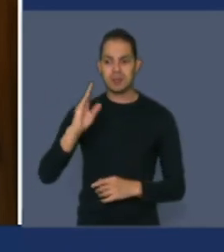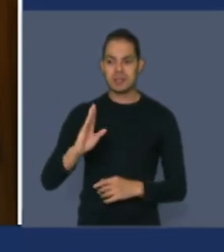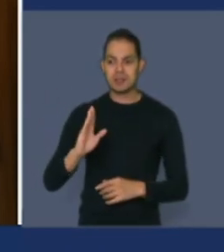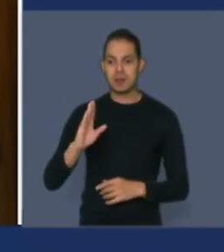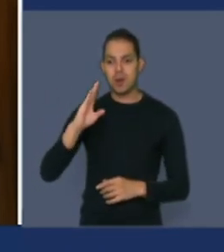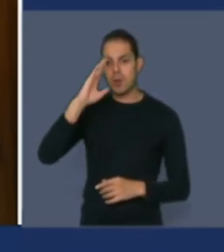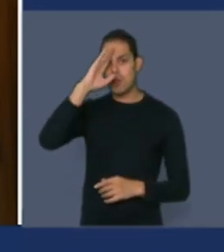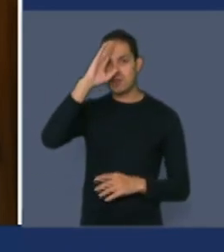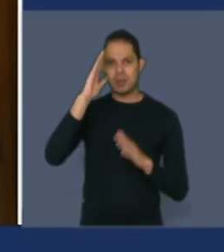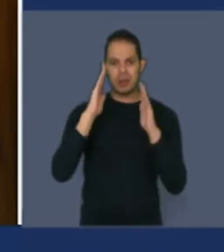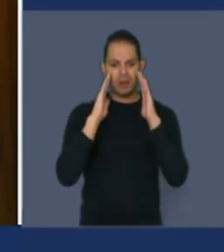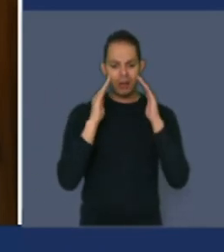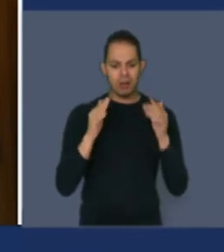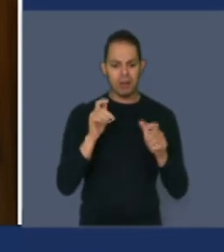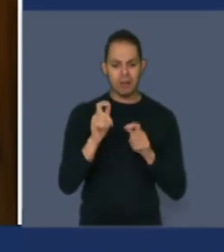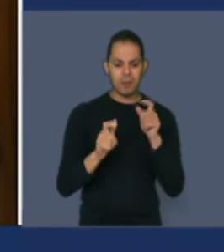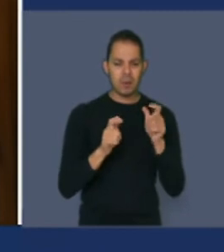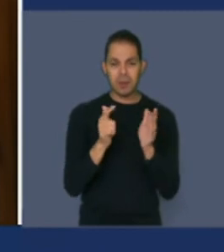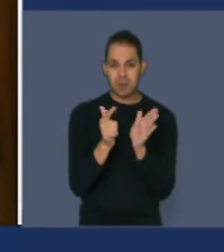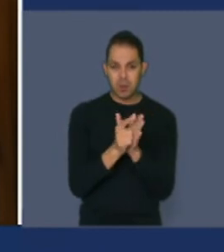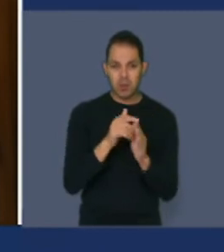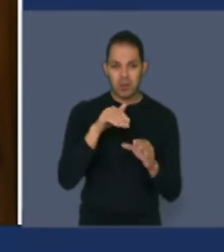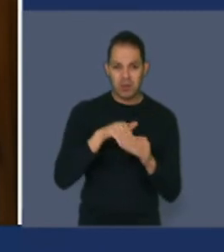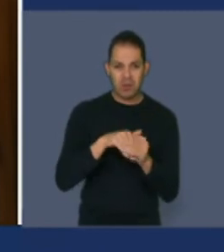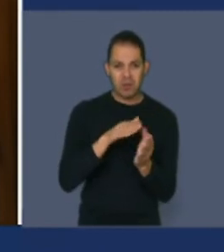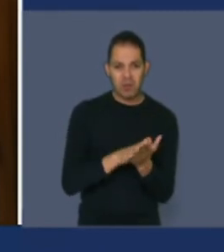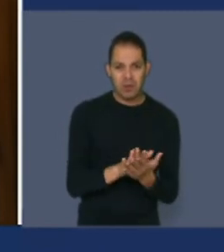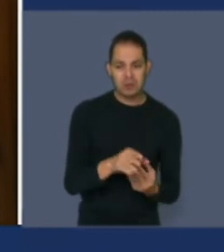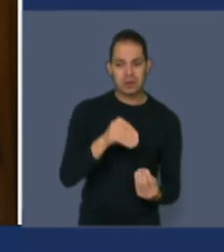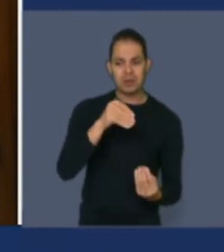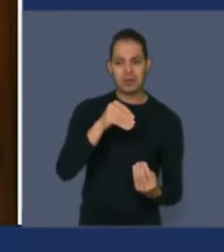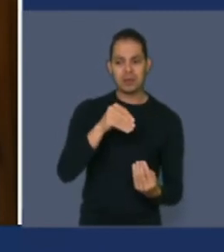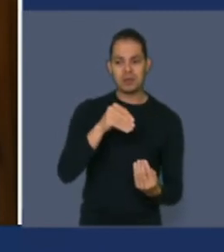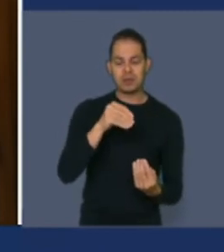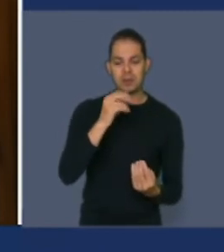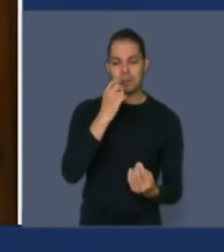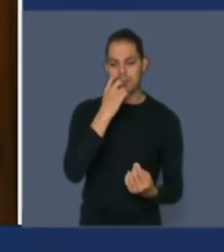E CUIDAR NESSE PAÍS , O PRESIDENTE CONSEGUE ESSA